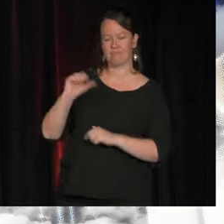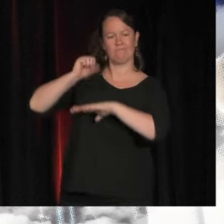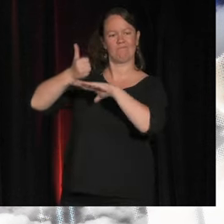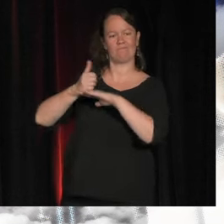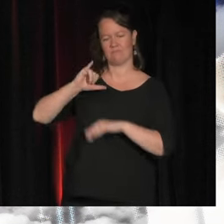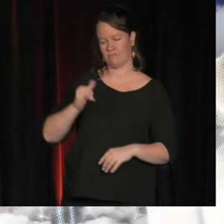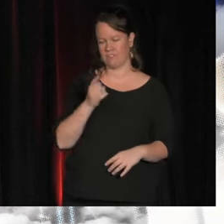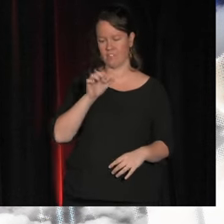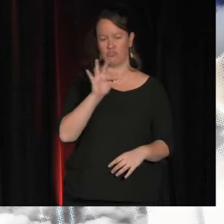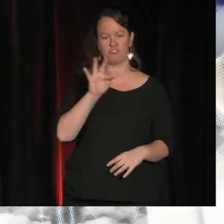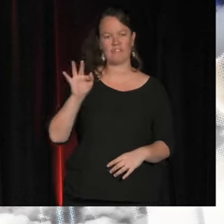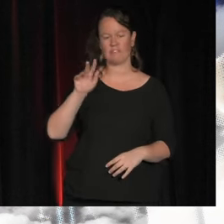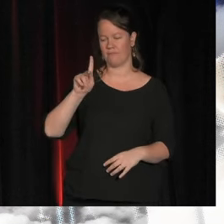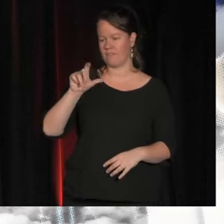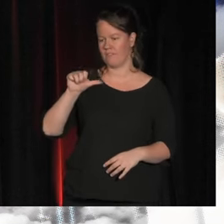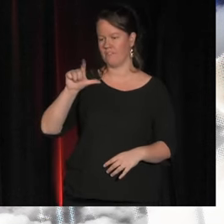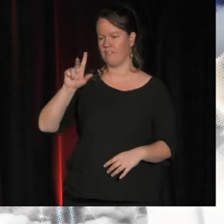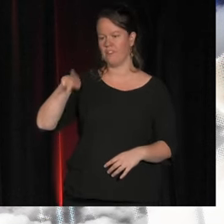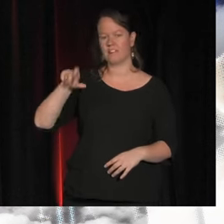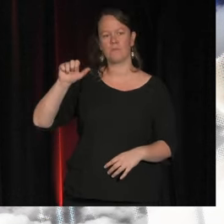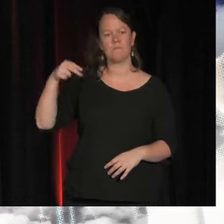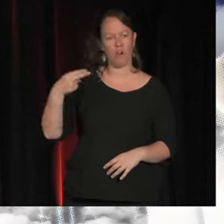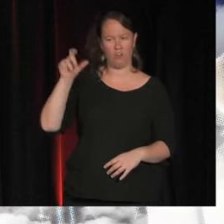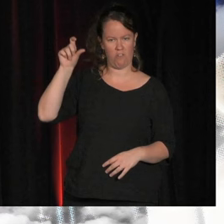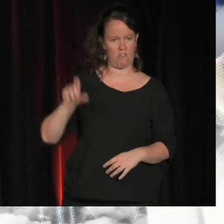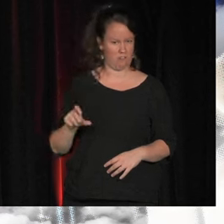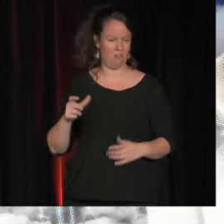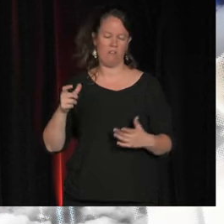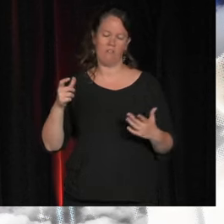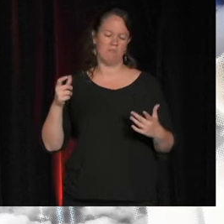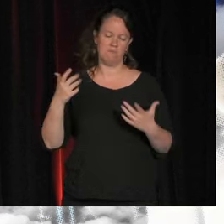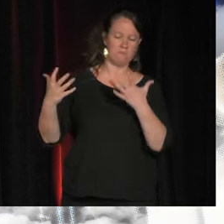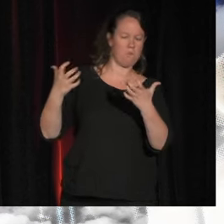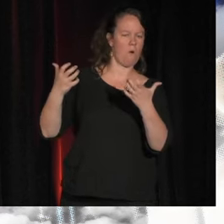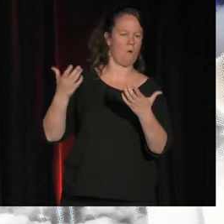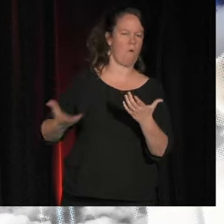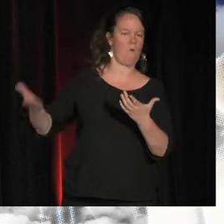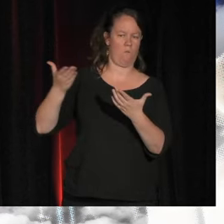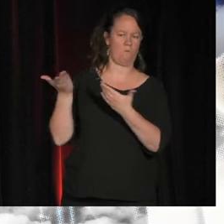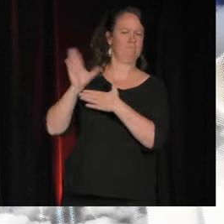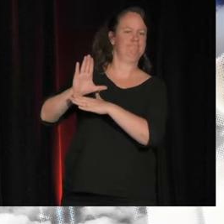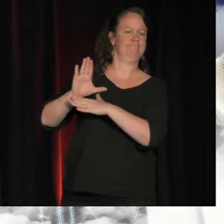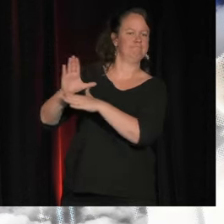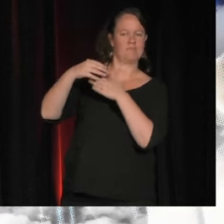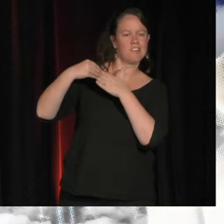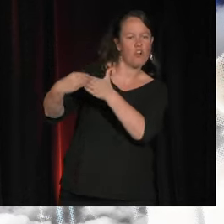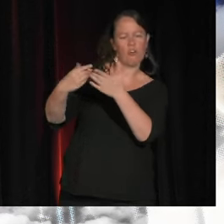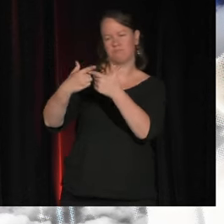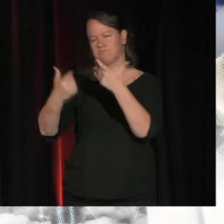qui a été vraiment le visage d'Overwatch tout au long de la communication autour du jeu. Juste pour rappeler, c'est qui, ce gars ? D'où il vient ?